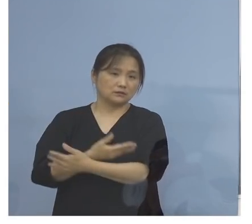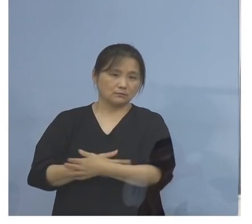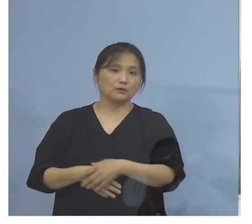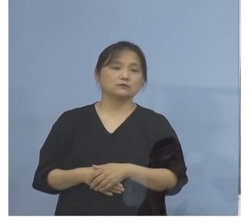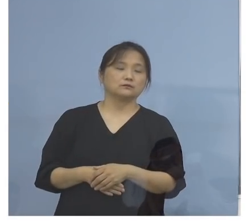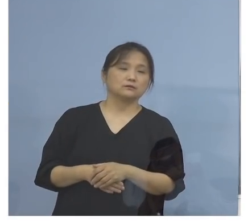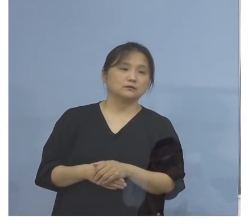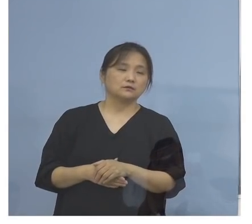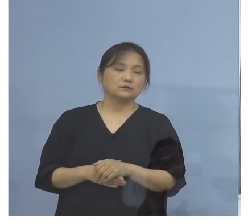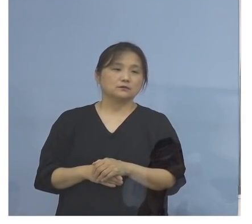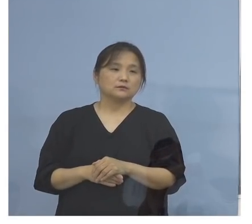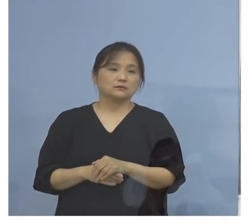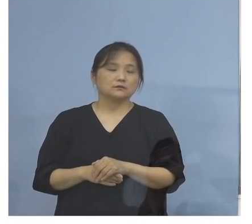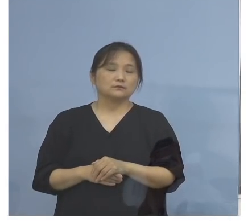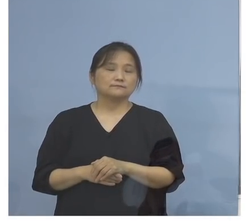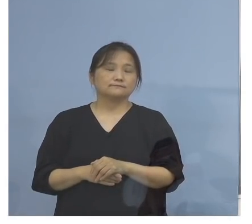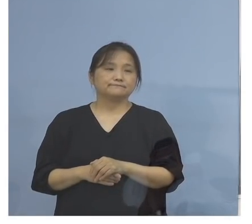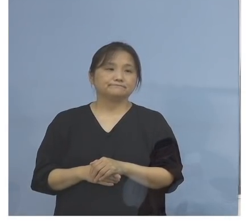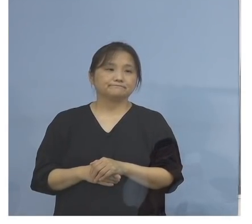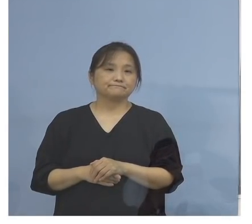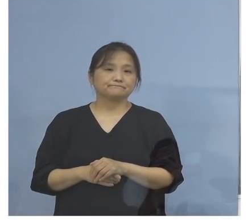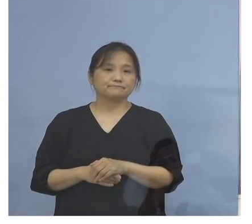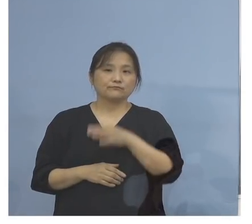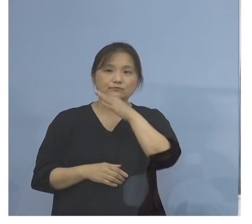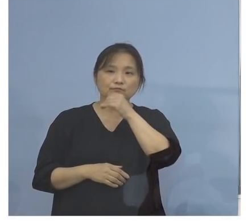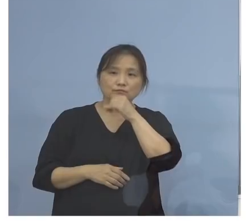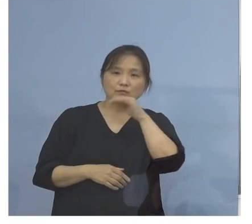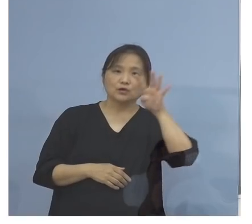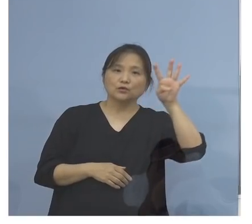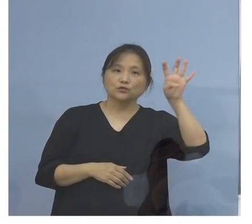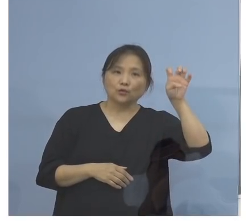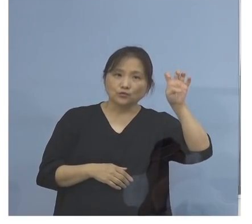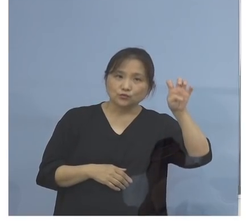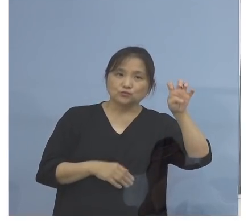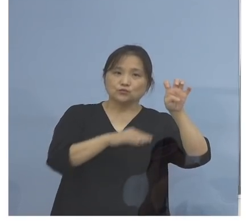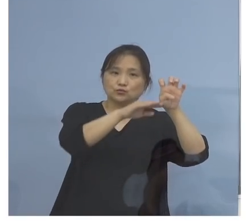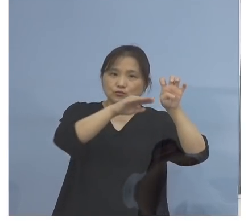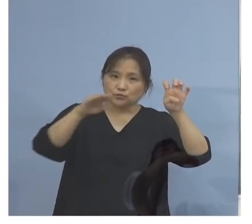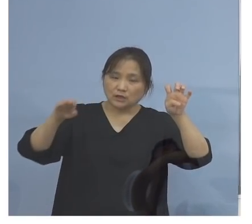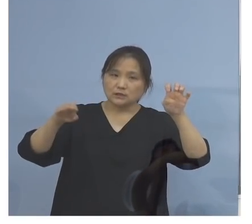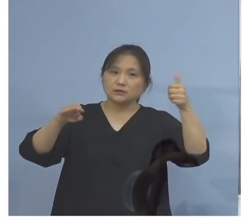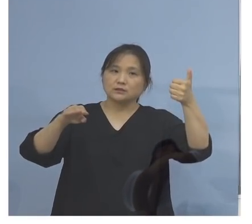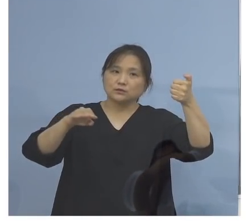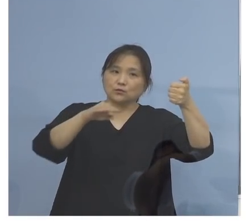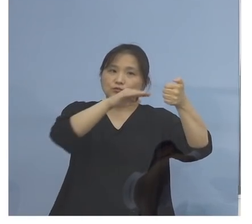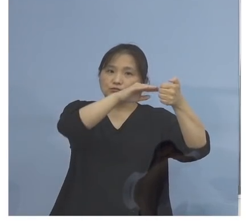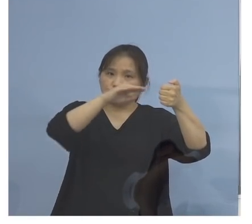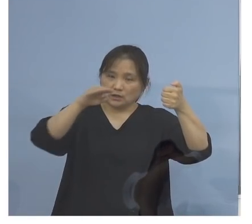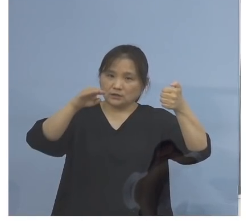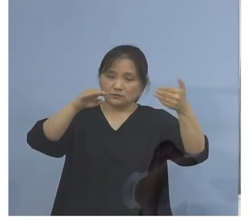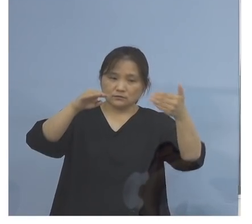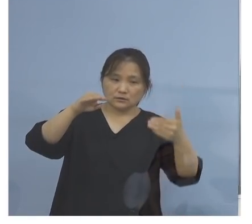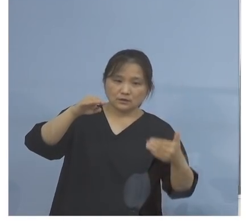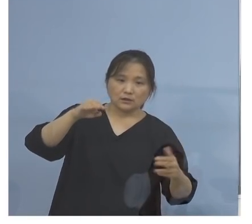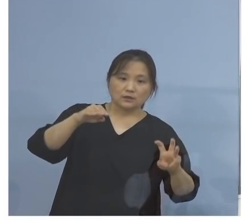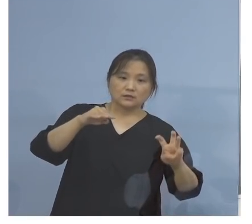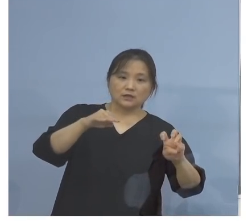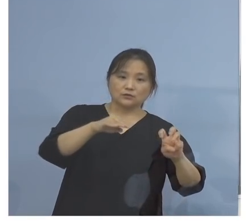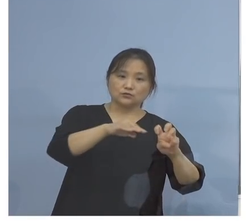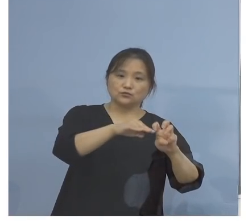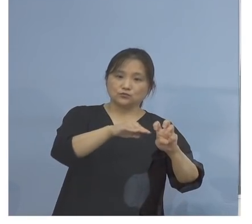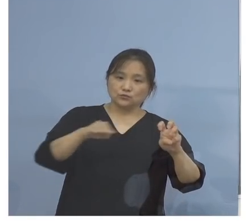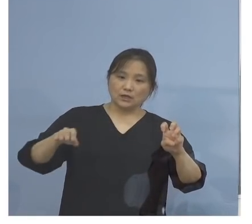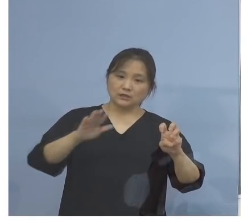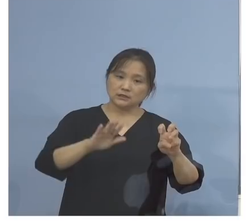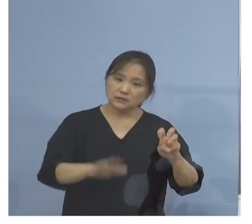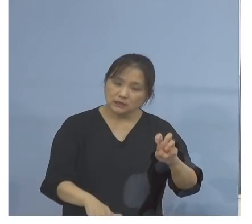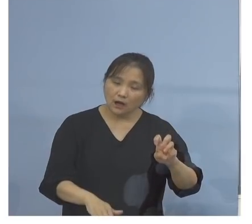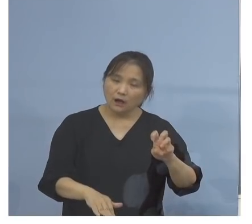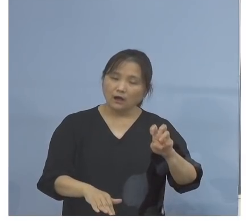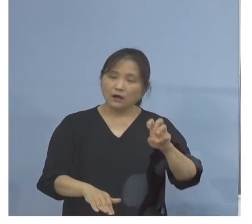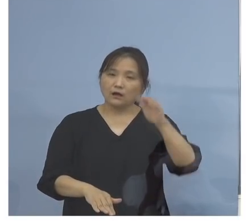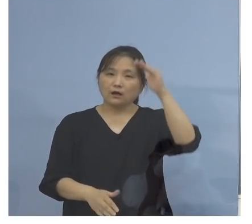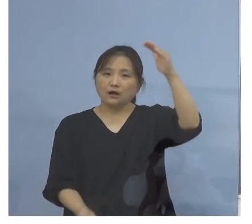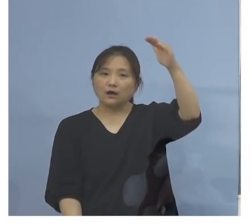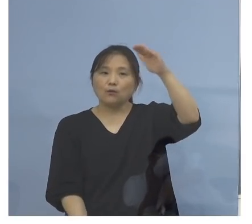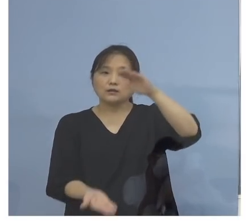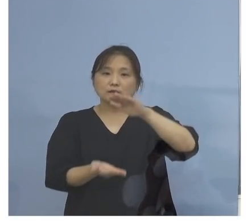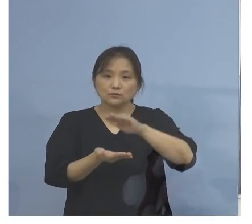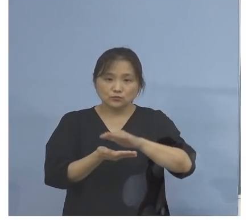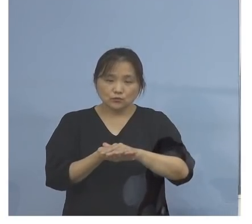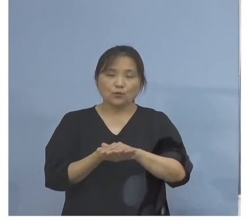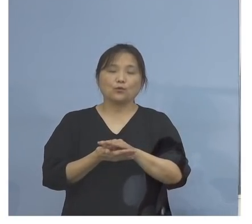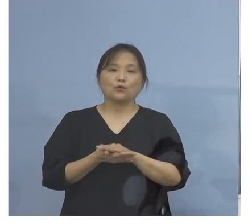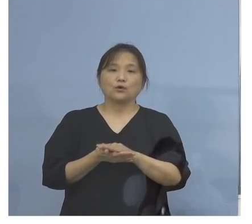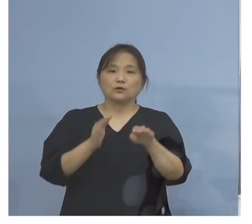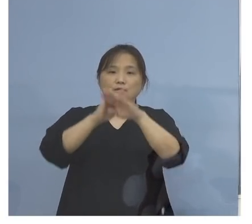ということで、この50代、40代、そして 30代以下この三つを合わせますと、全部で